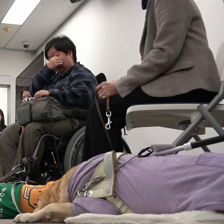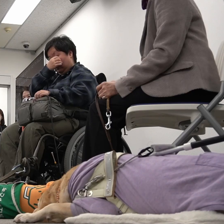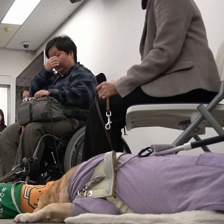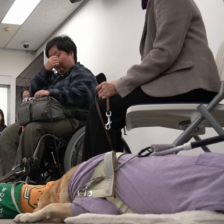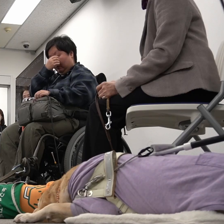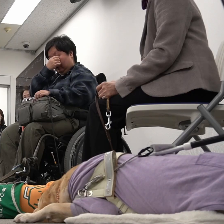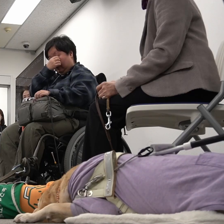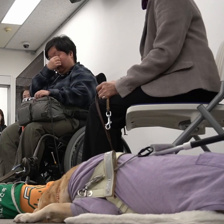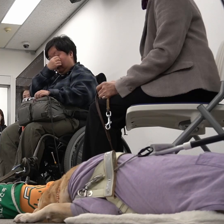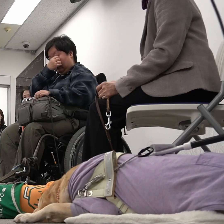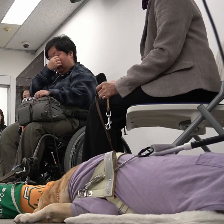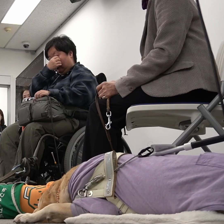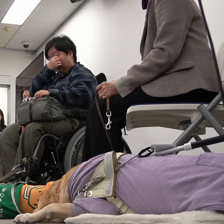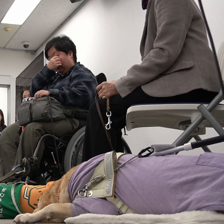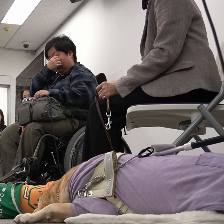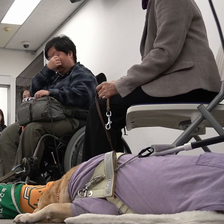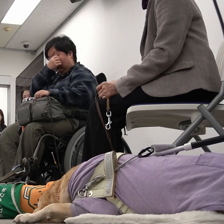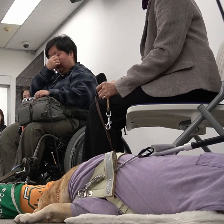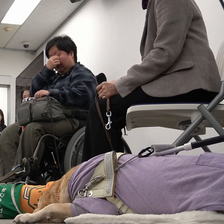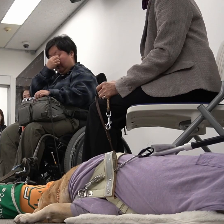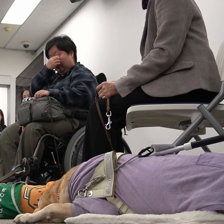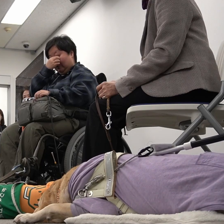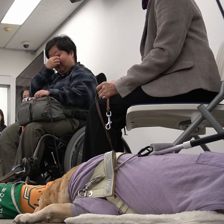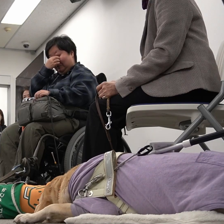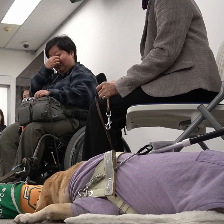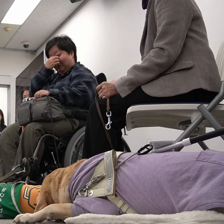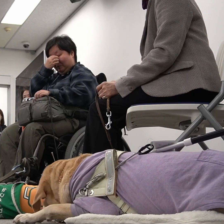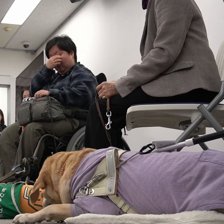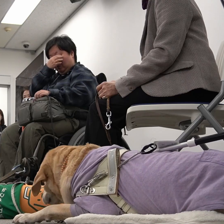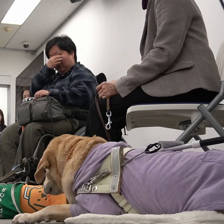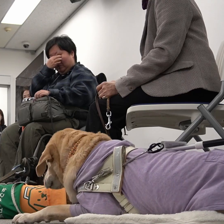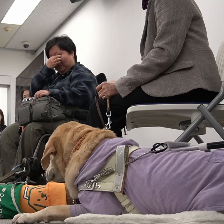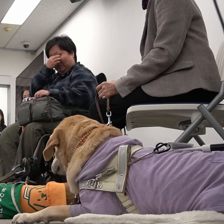すごくね 悲しい事件が全国でなくならない